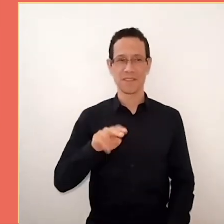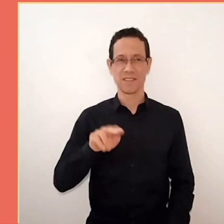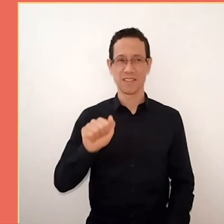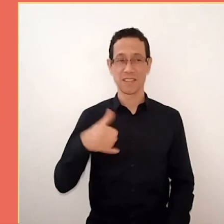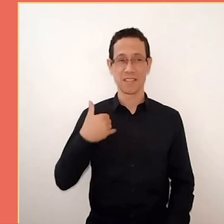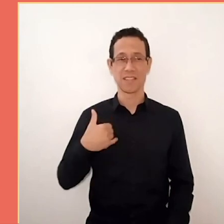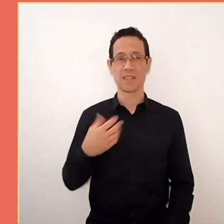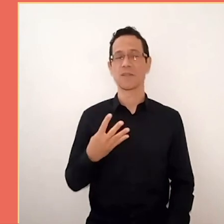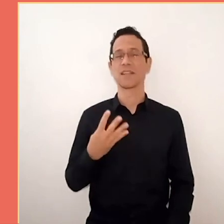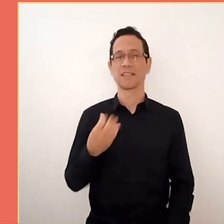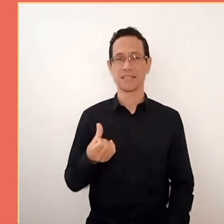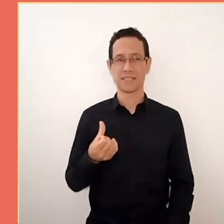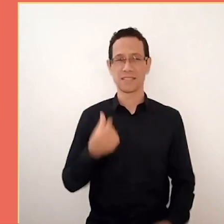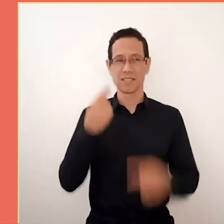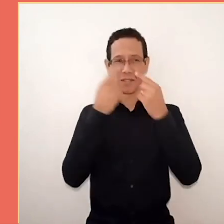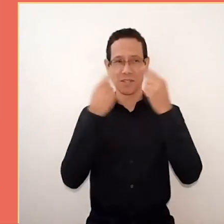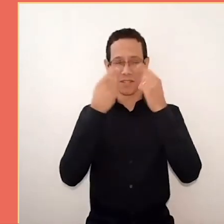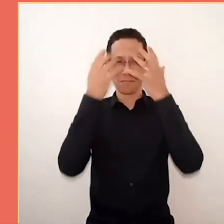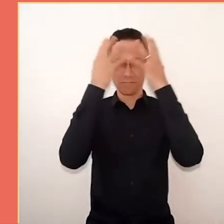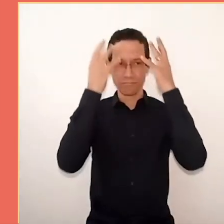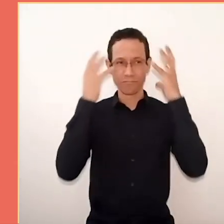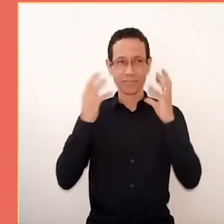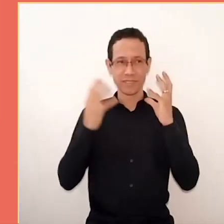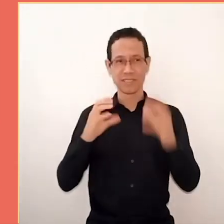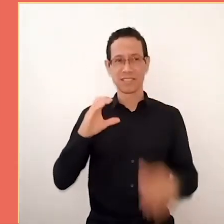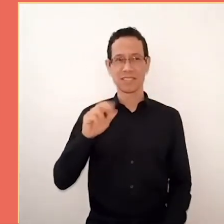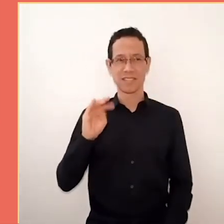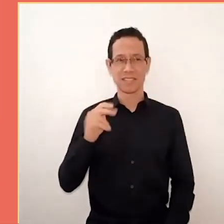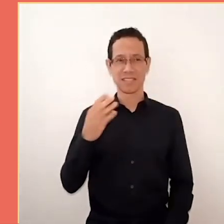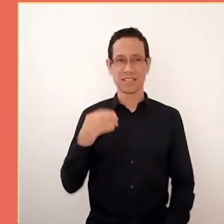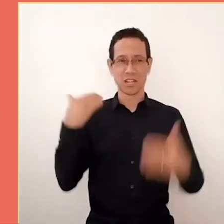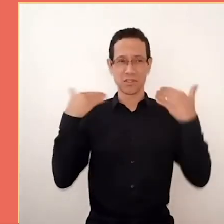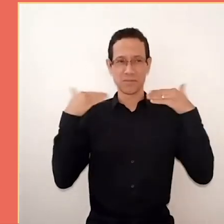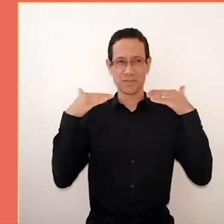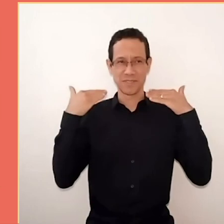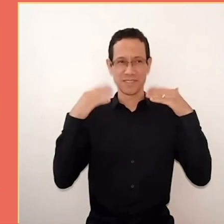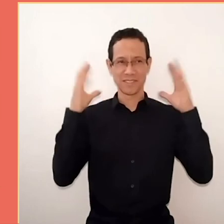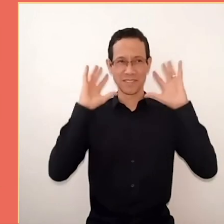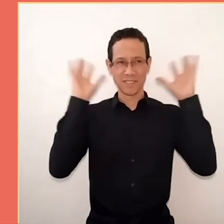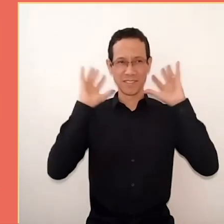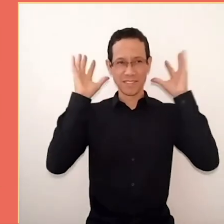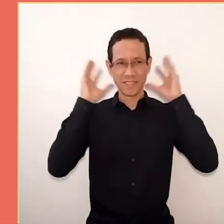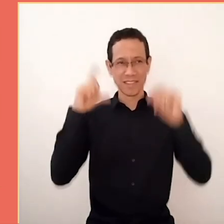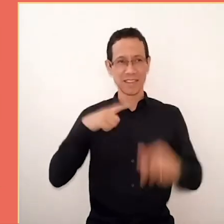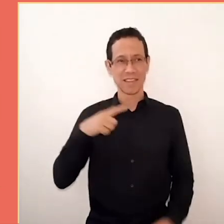tenho olhos e cabelos castanhos, cabelo na altura do ombro, meio descabeladinho, sou branca,